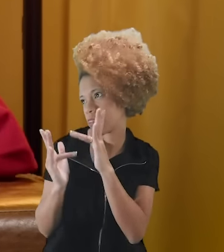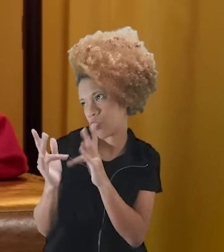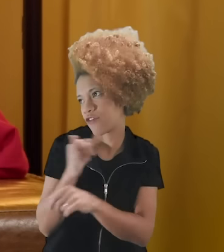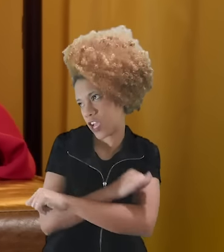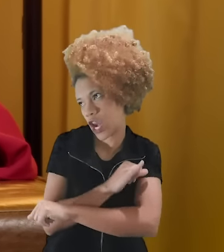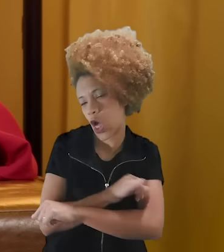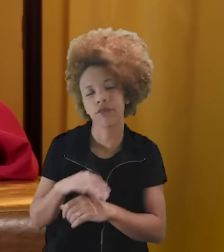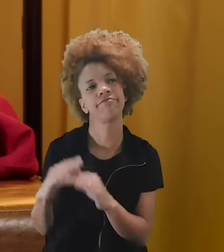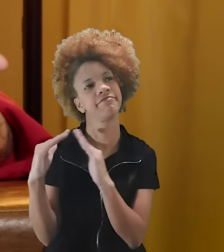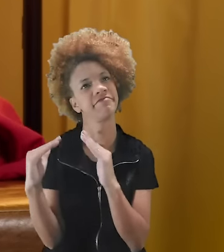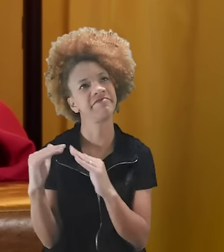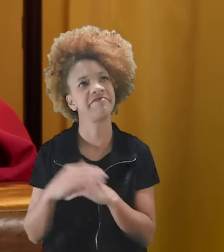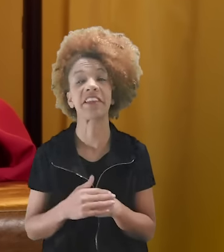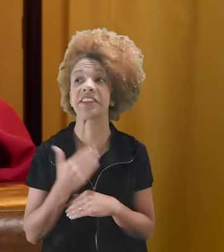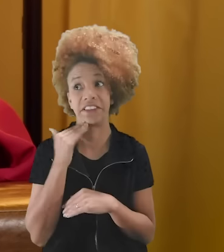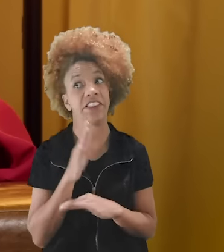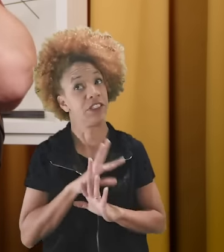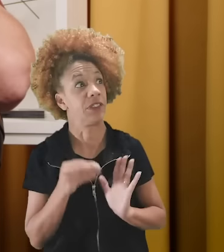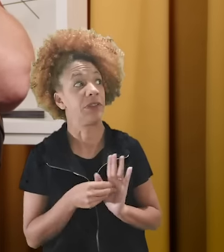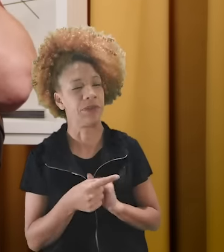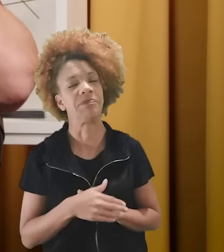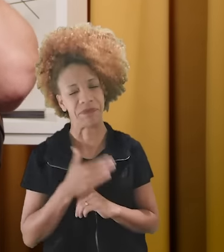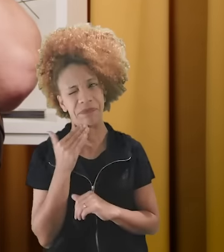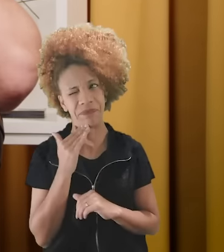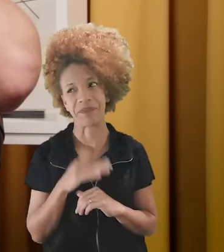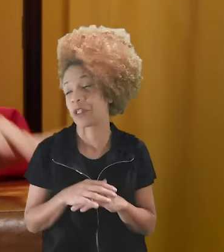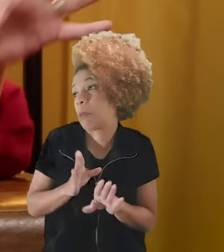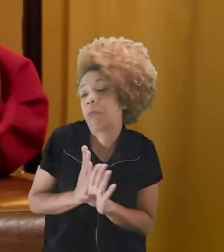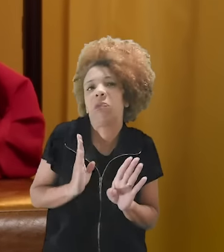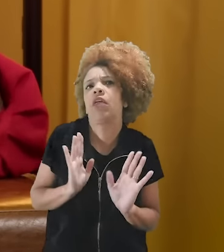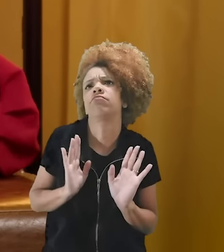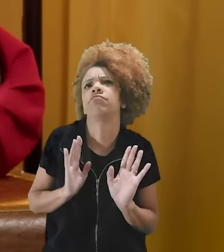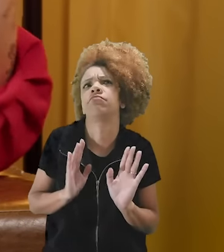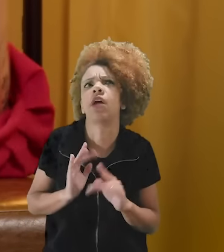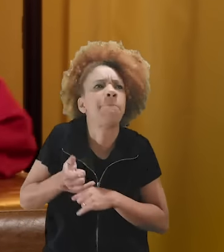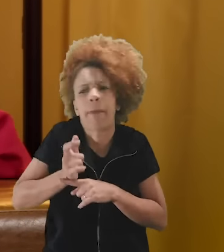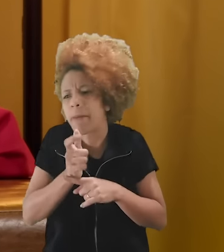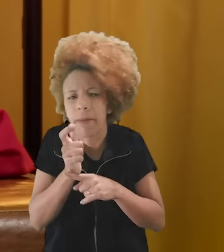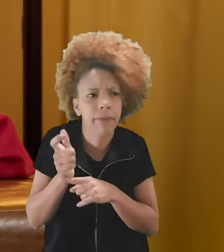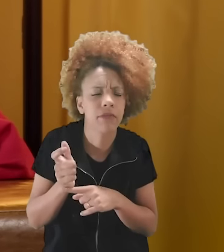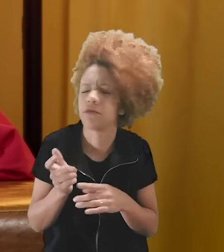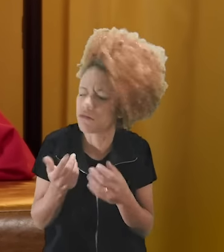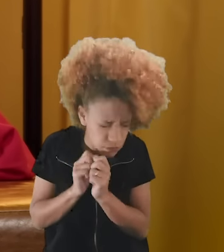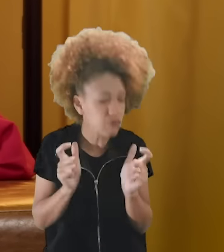noivo é carioca fui lá tava dormindo entend da on do nada escuta uns uns pipoco né eu acordo e